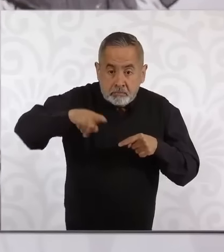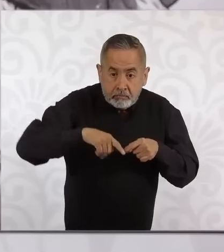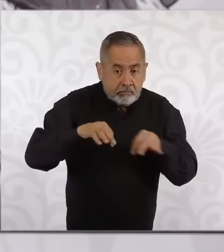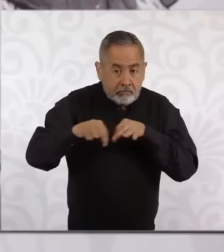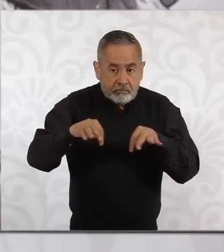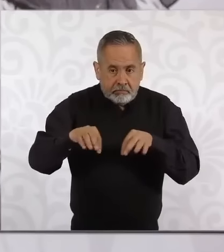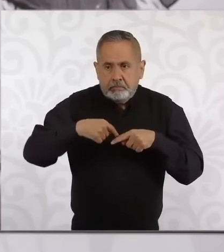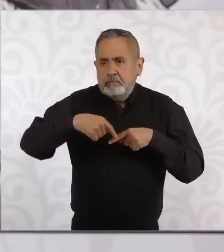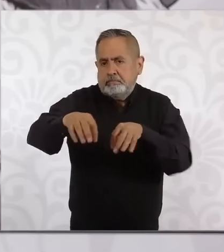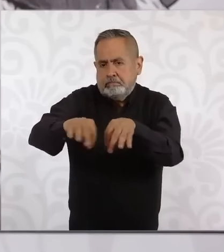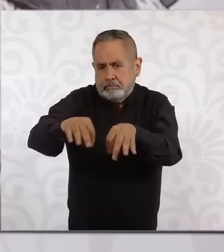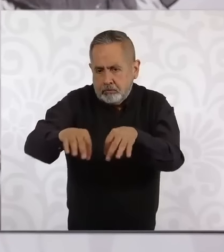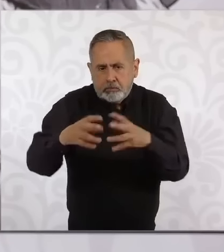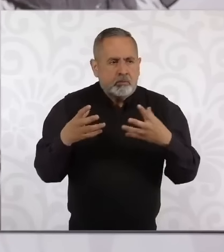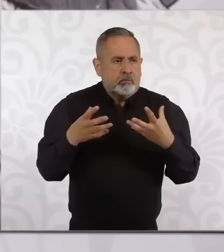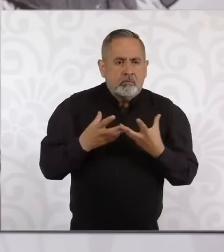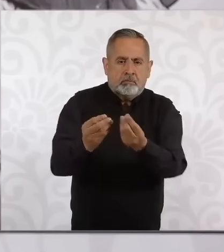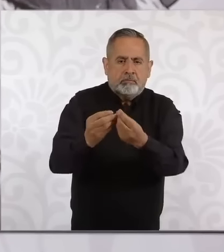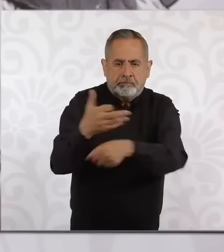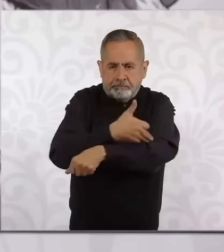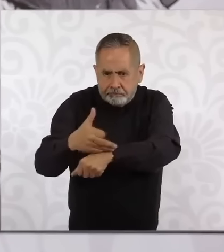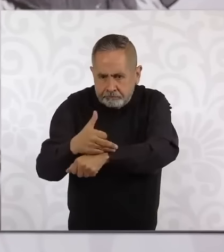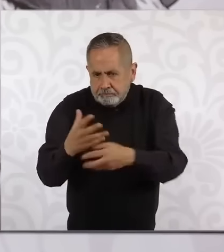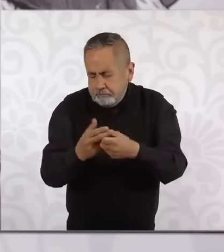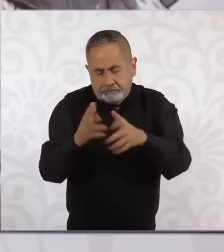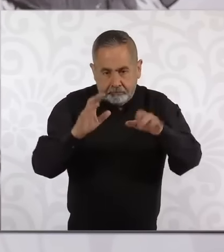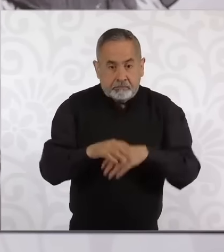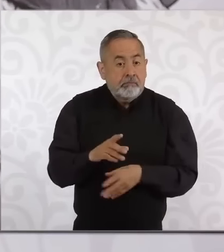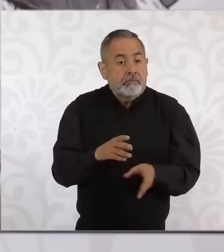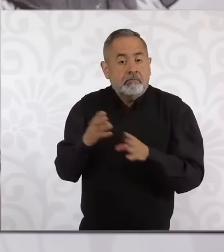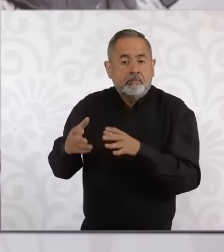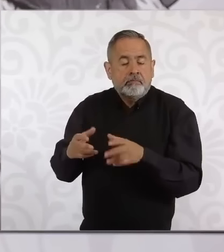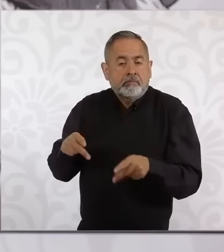trabajar. Si vas a estar con tu familia, con tu familia. Pero en las mercancías,